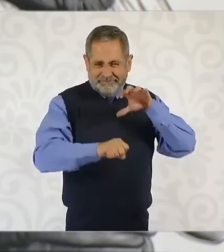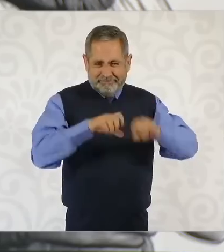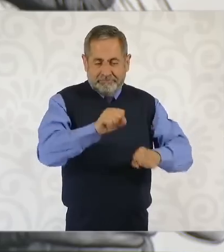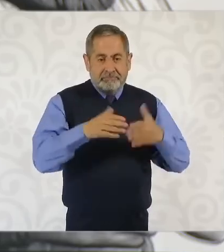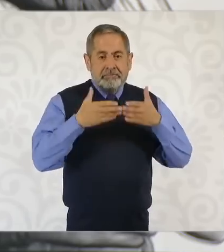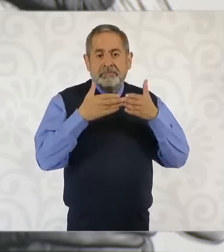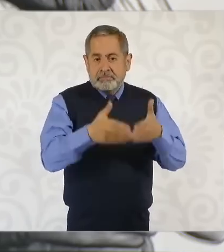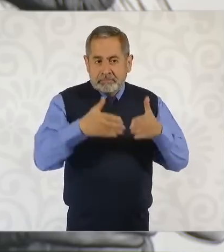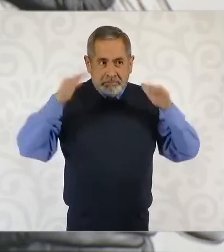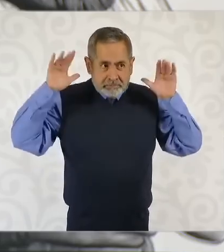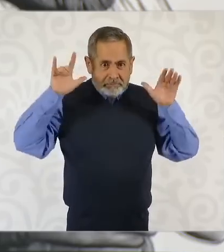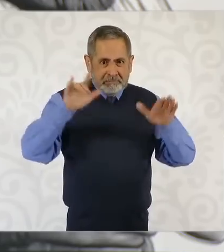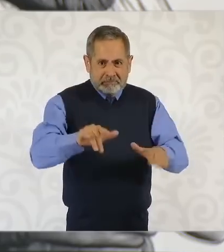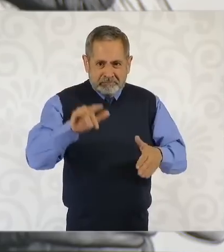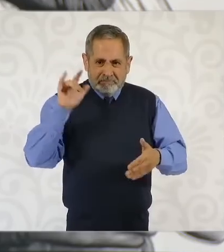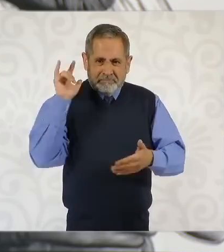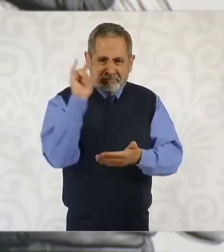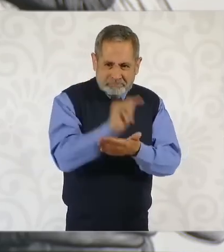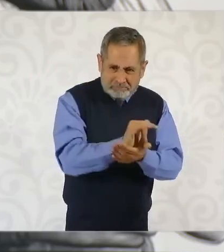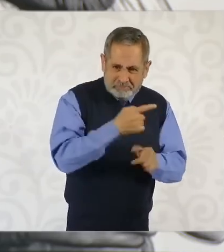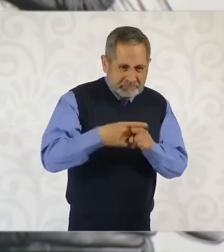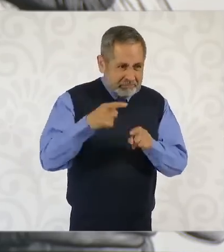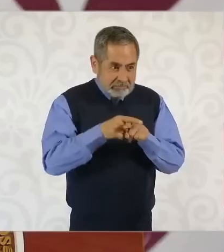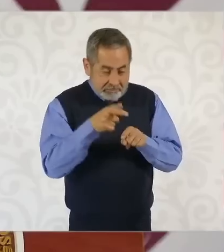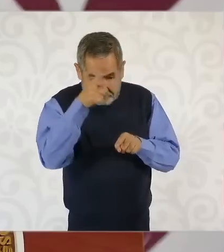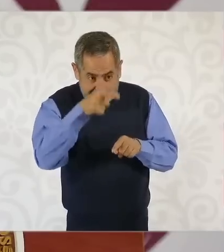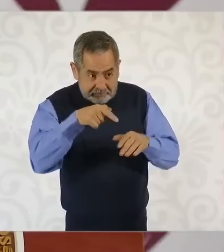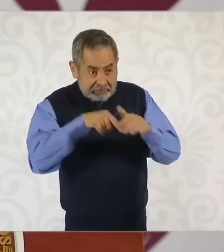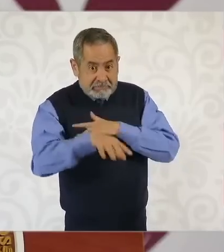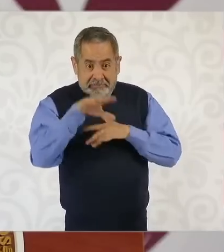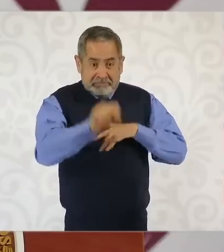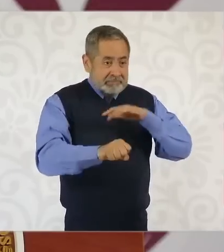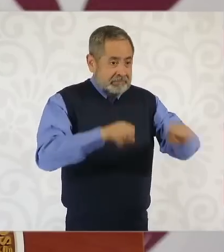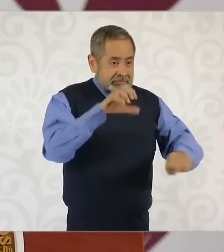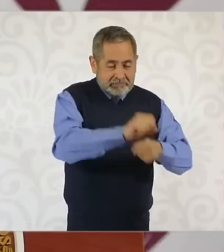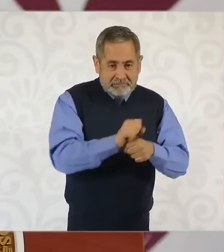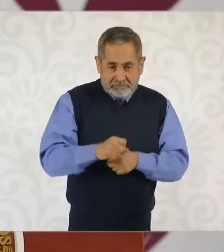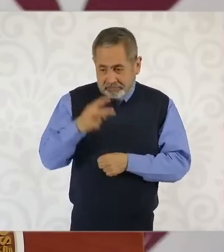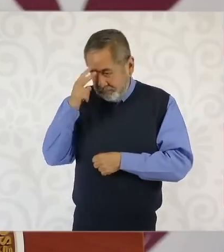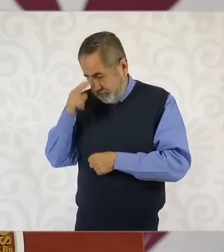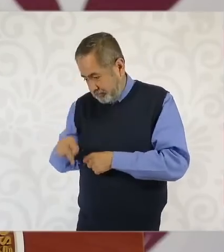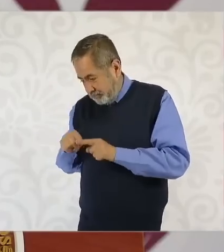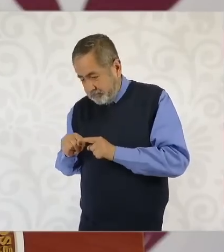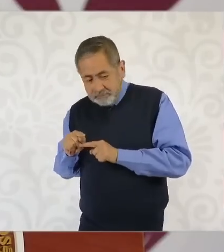Unidos O sea de México Estados Unidos o de Canadá Estados Unidos o los puertos